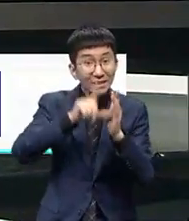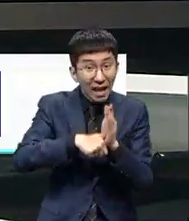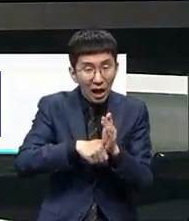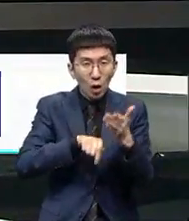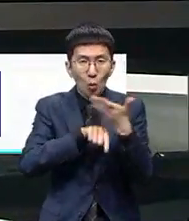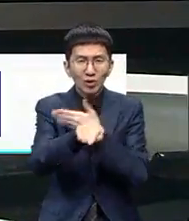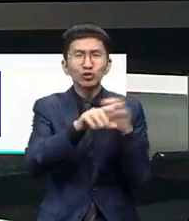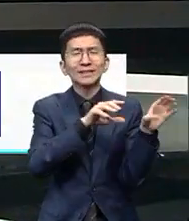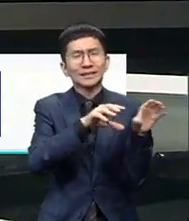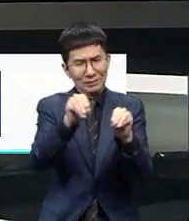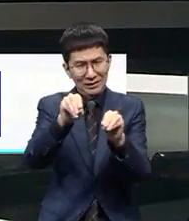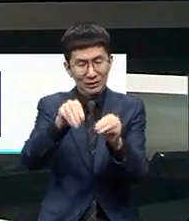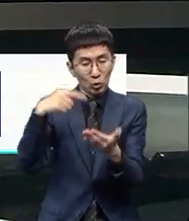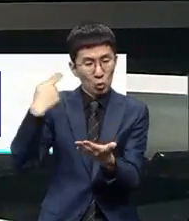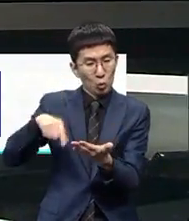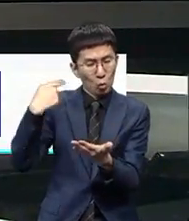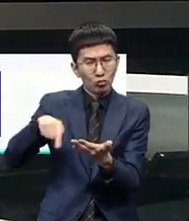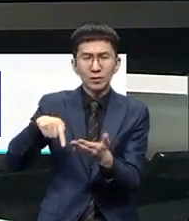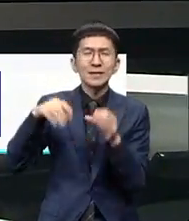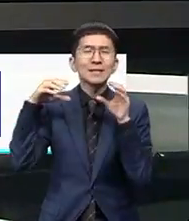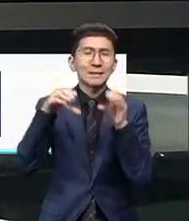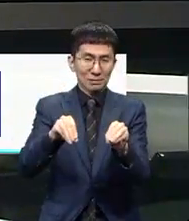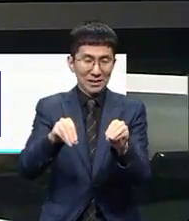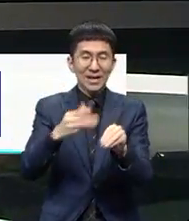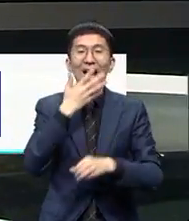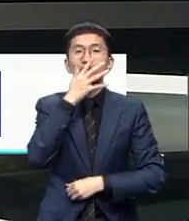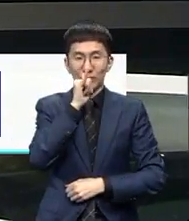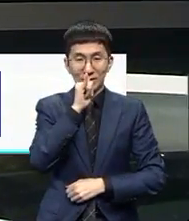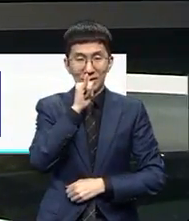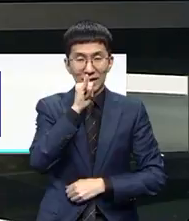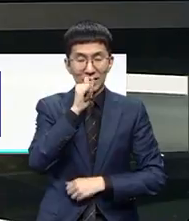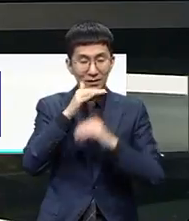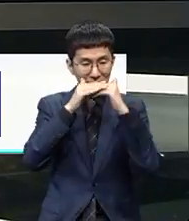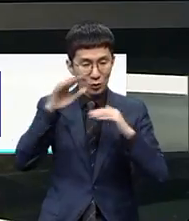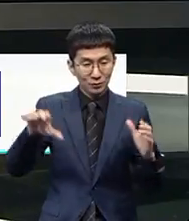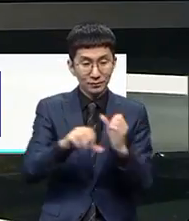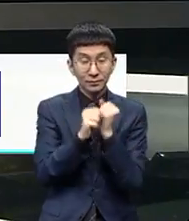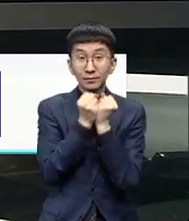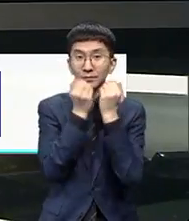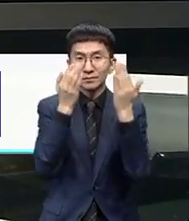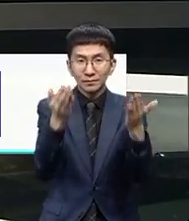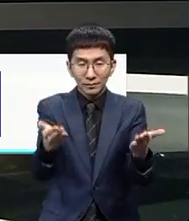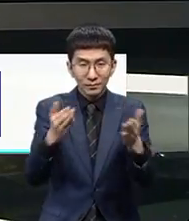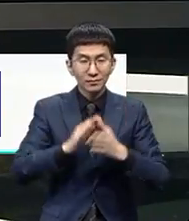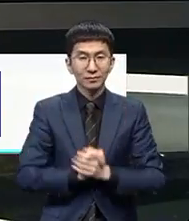외출이 금지되거나 아예 수업을 할 수 없게 됩니다. 자세한 내용은 안상우 기자가 전하겠습니다.